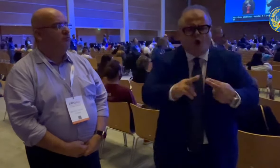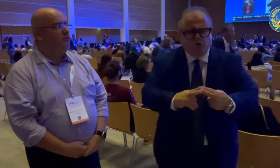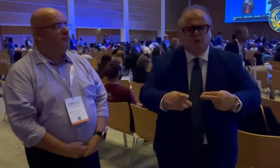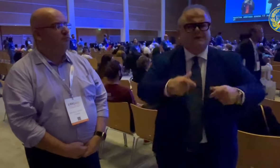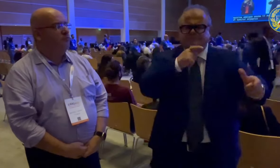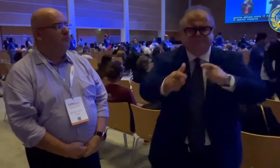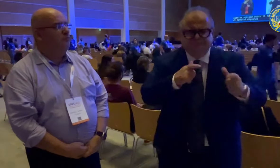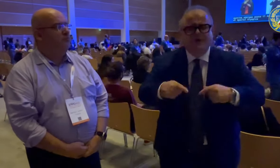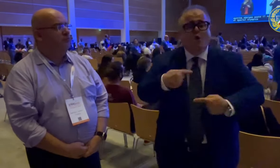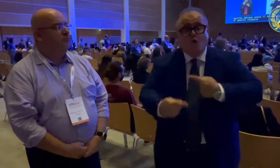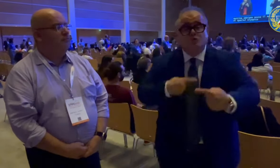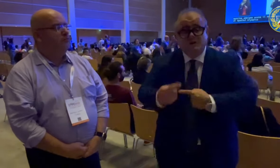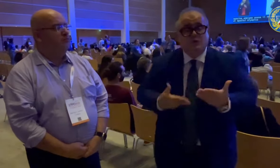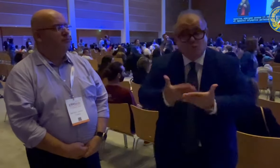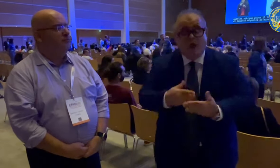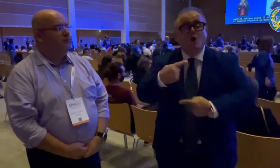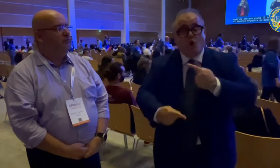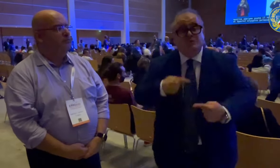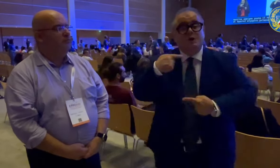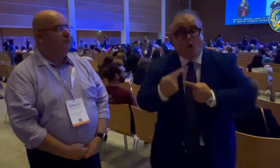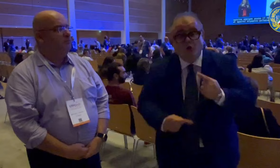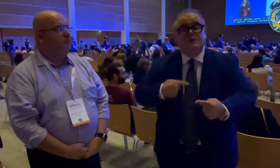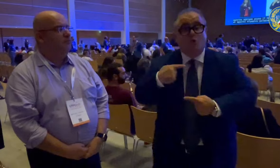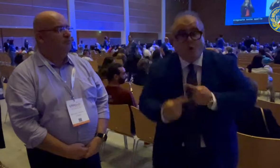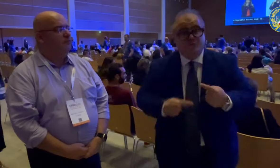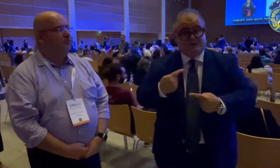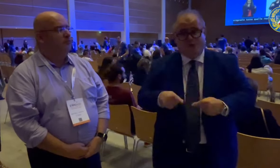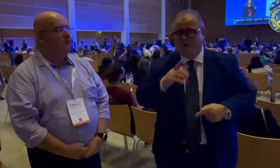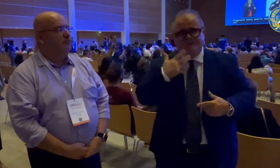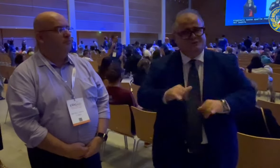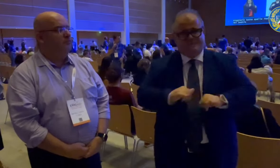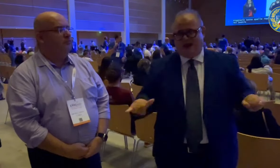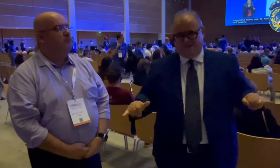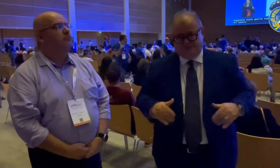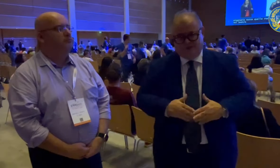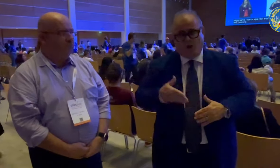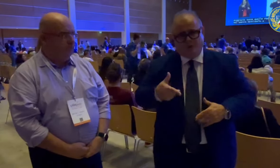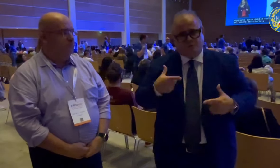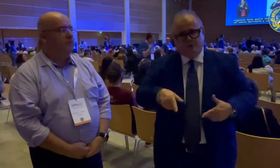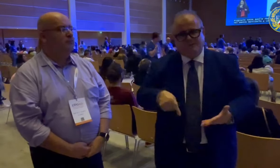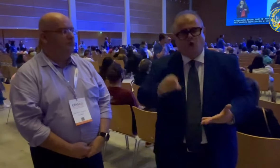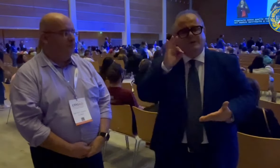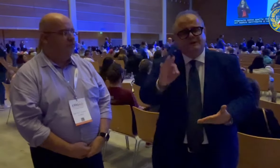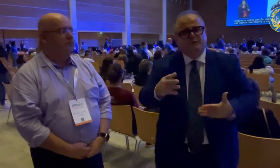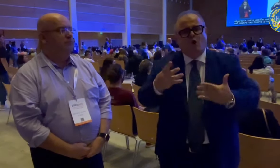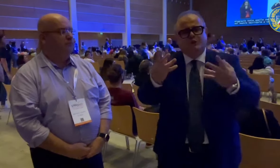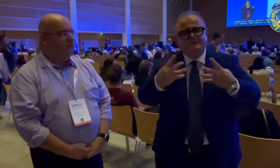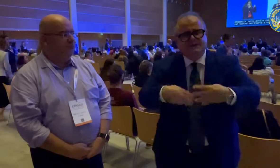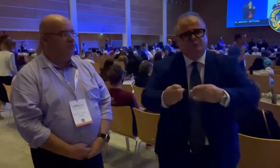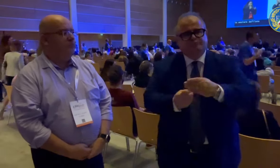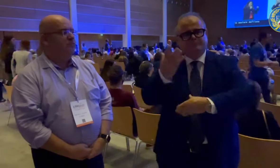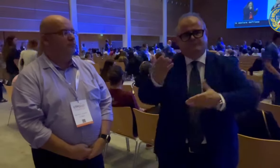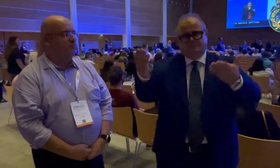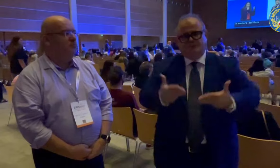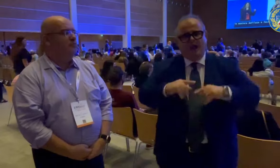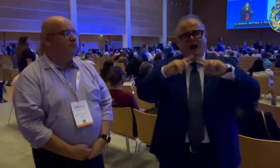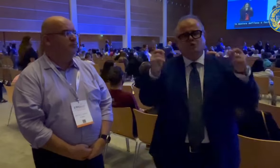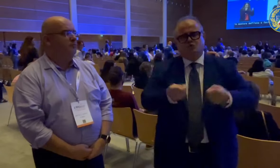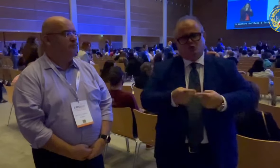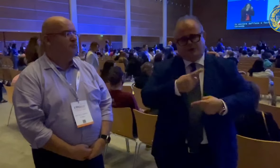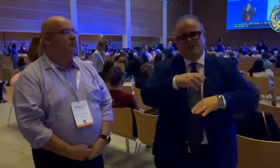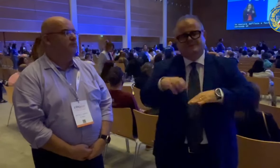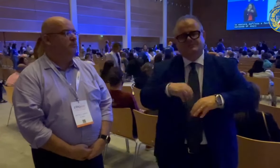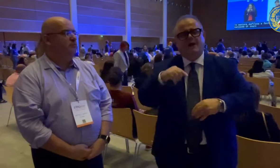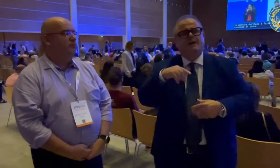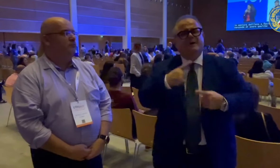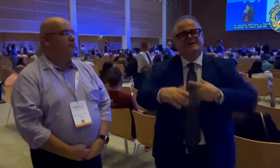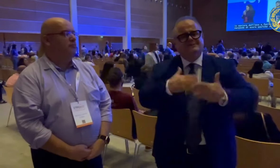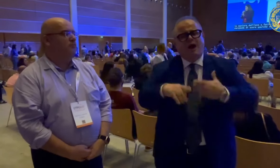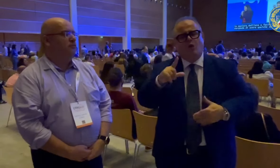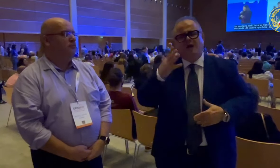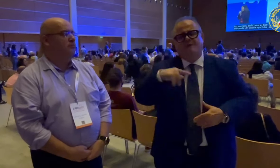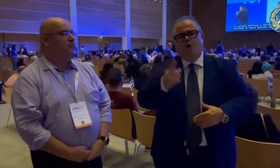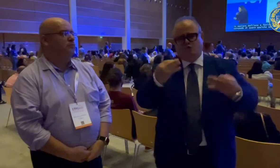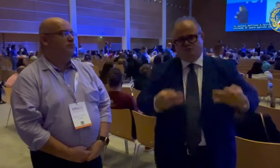che, insieme a noi, lavora costantemente senza mai fermarsi. Lo scopo è quello di promuovere il confronto, come ha affermato la Ministra della Disabilità, Locatelli che ha detto